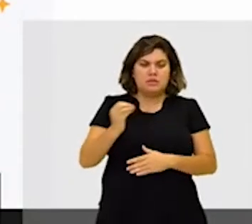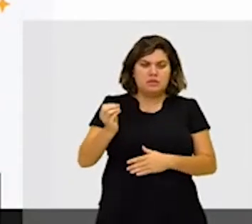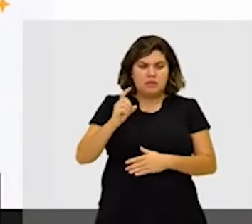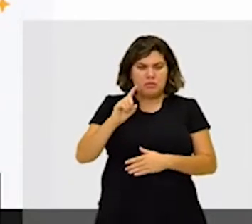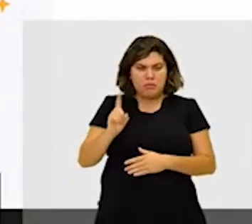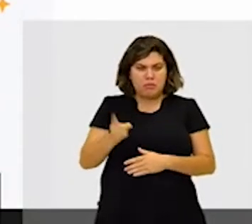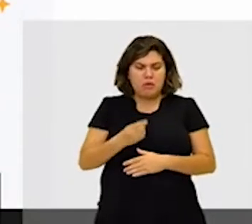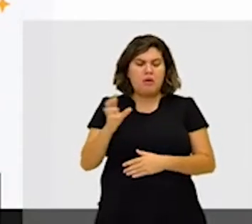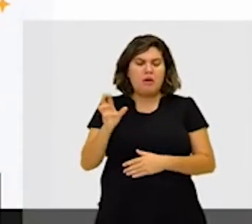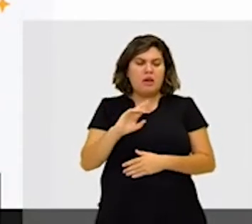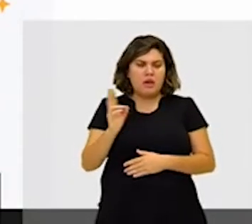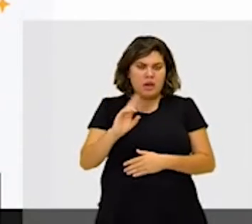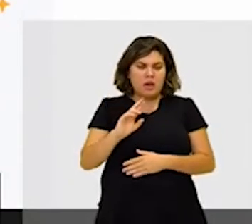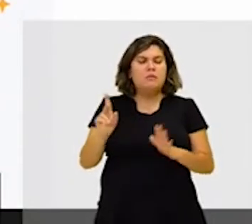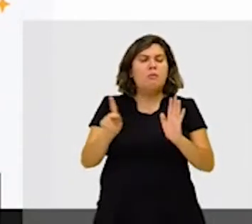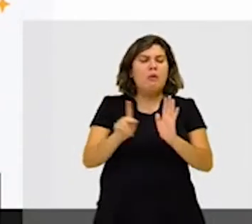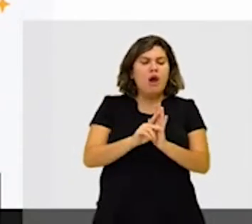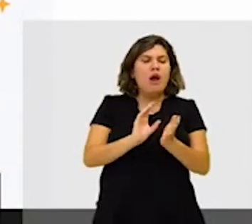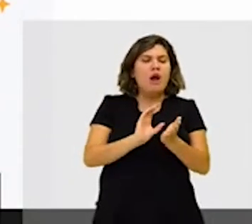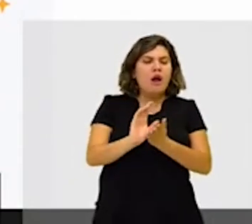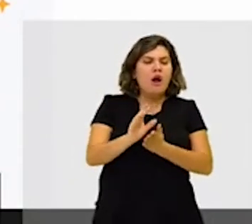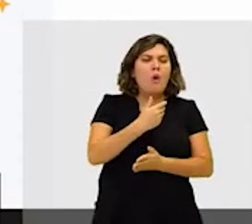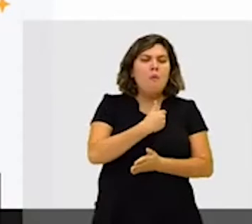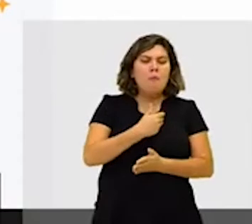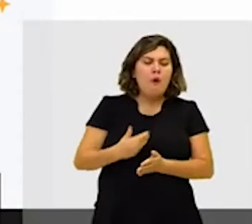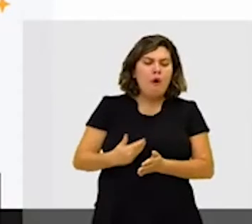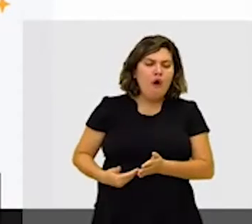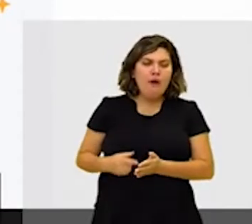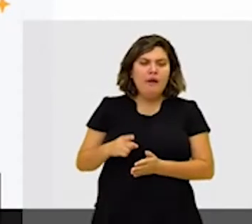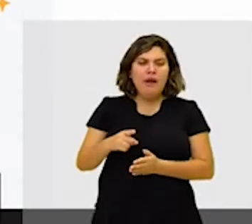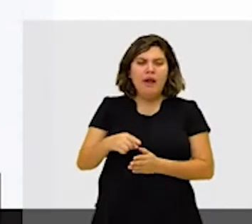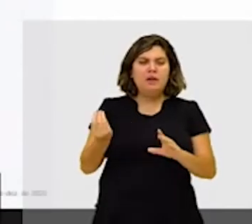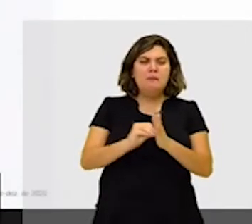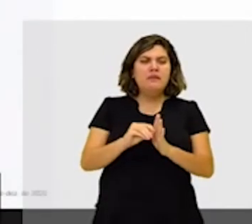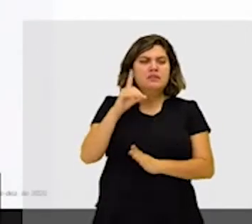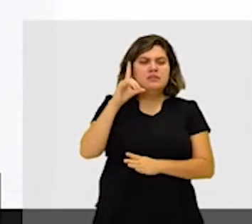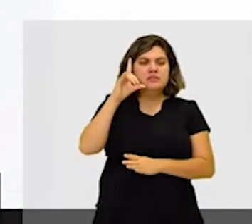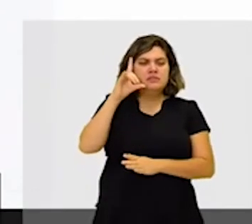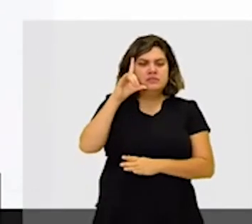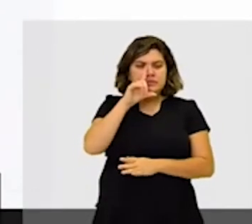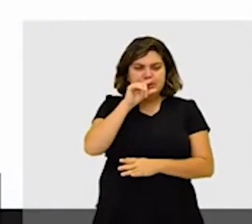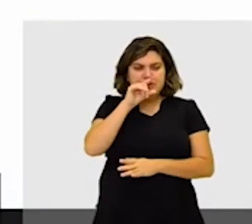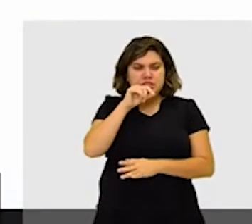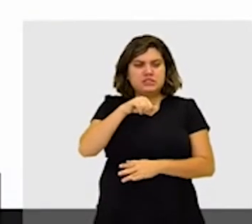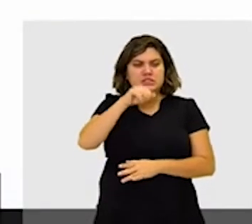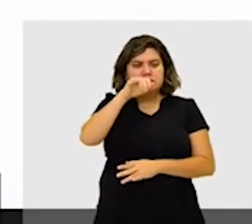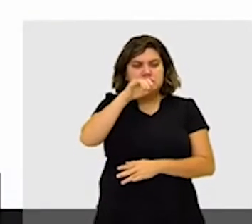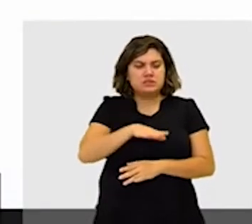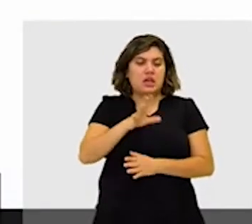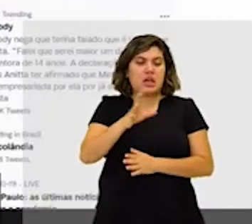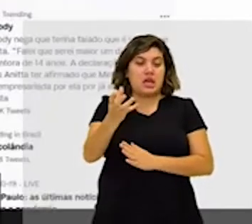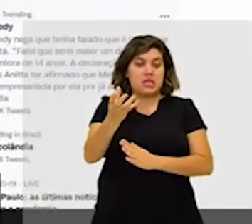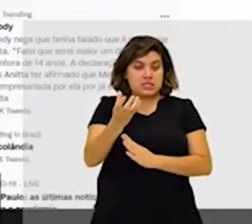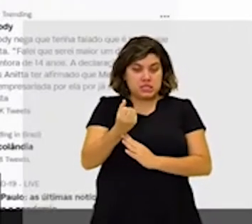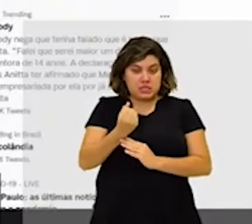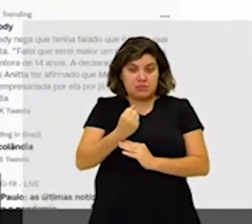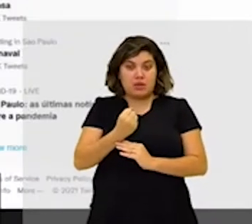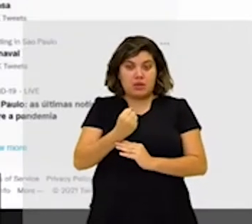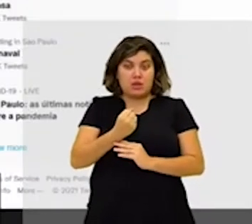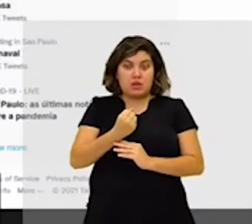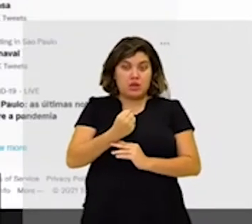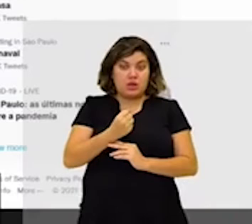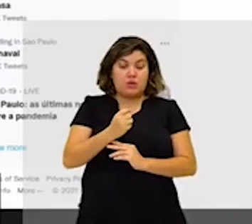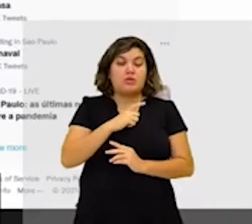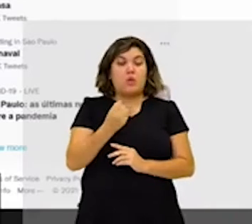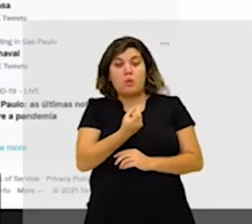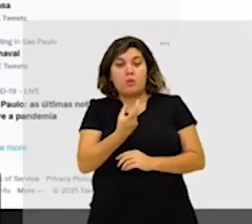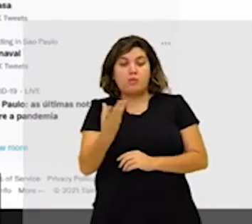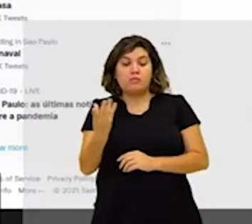de fogo público ela a tui tava quem recebeu e em Ok E quanto a recebeu então no caso Aqui nós temos